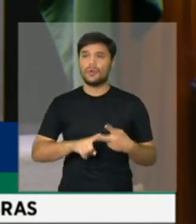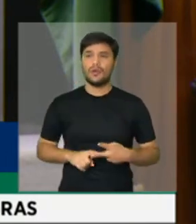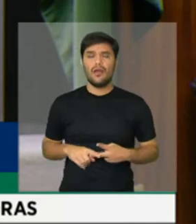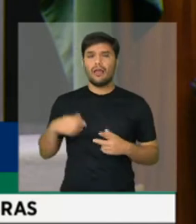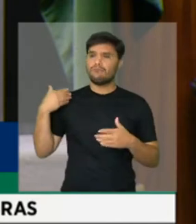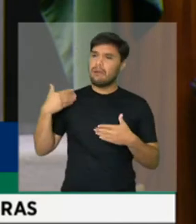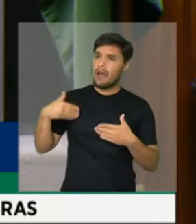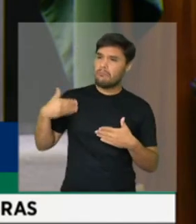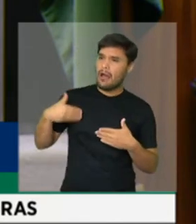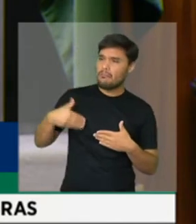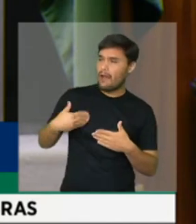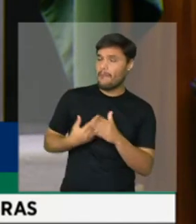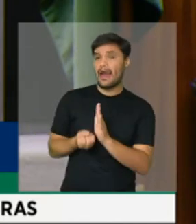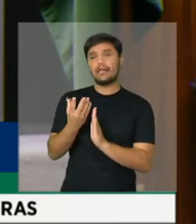APAGÃO NO BRASIL. A PRIMEIRA USINA CONSTRUÍDA DE FURNAS,